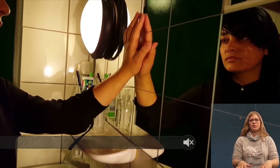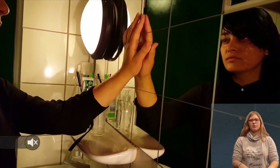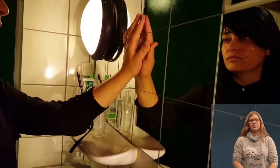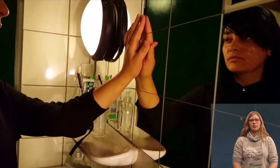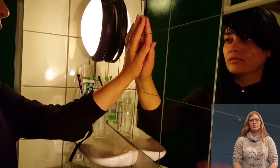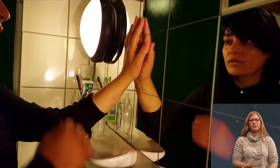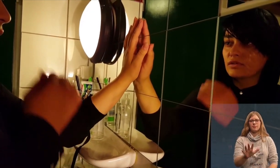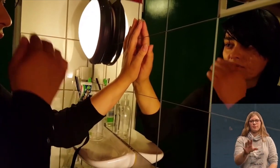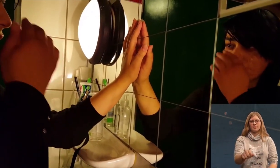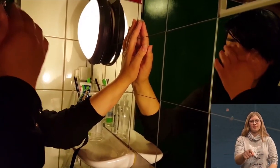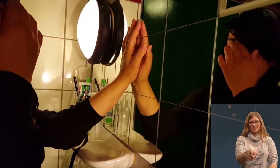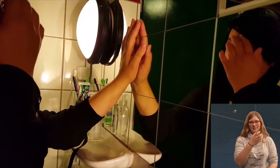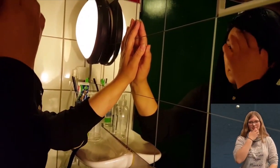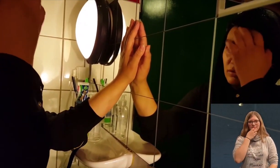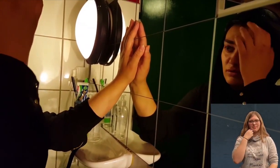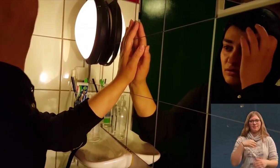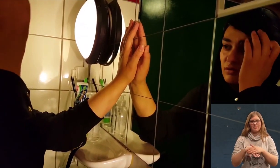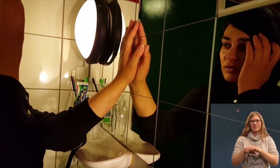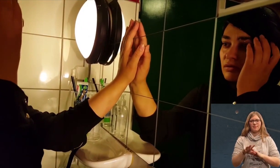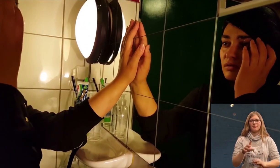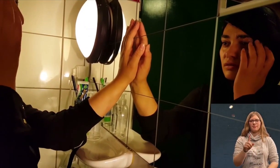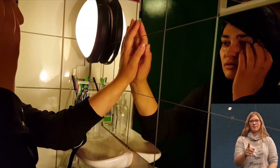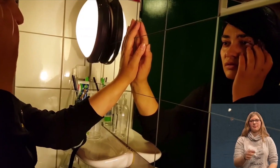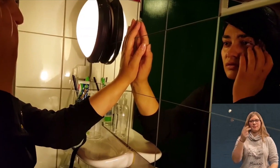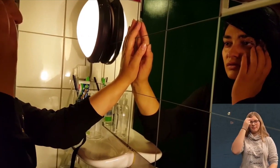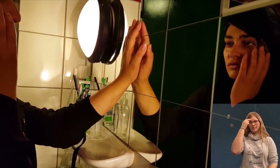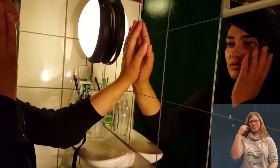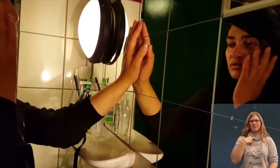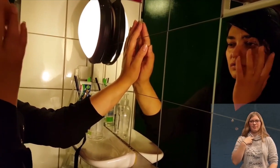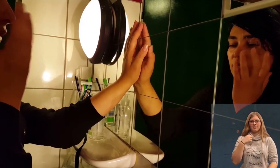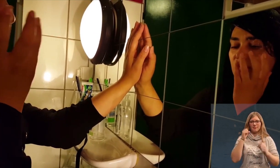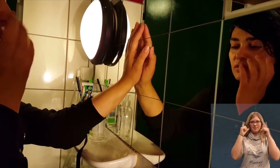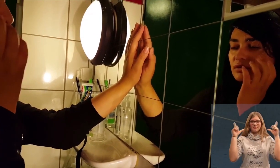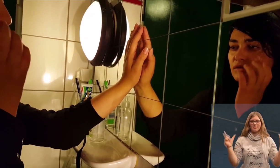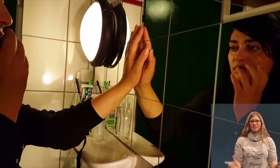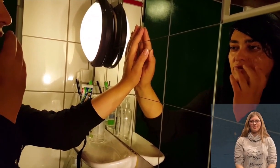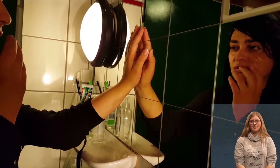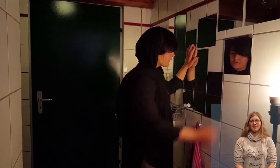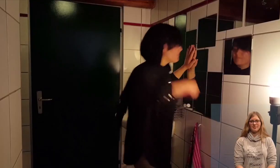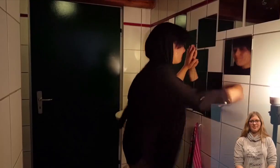Beruhige mich mit deinen warmen Händen, damit ich mich finden kann.